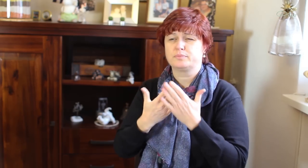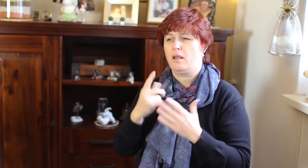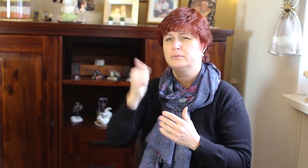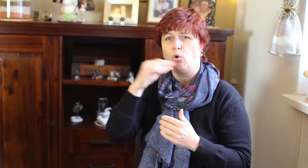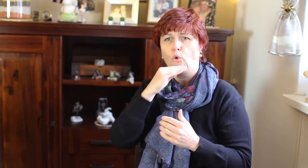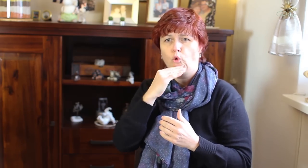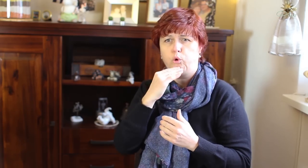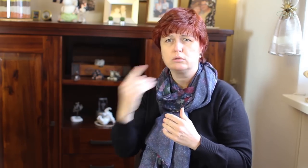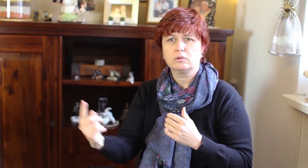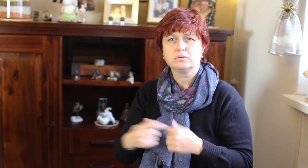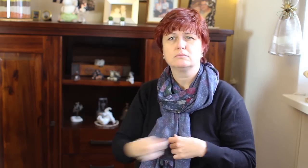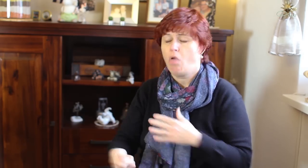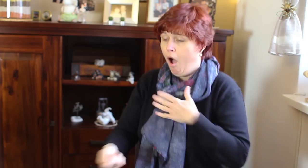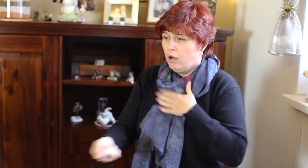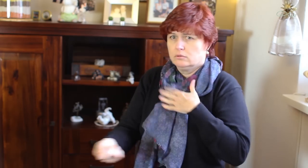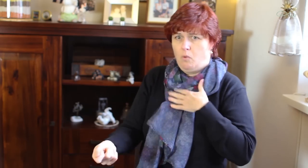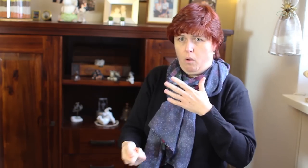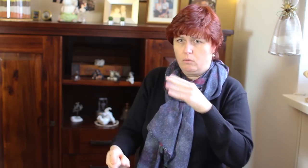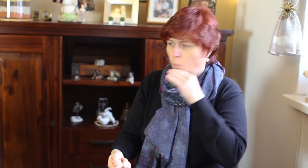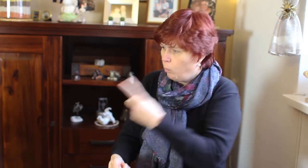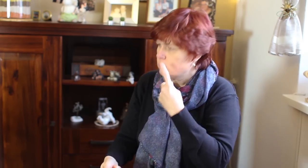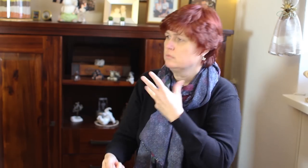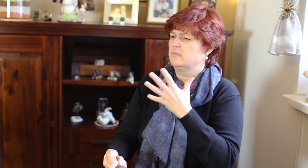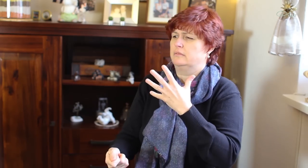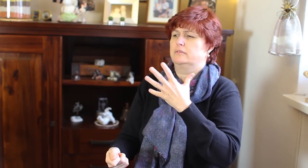Da kommen zum Beispiel Hunde an den Stock und ich erschrecke mich sehr. Dann kommen manchmal Hörende und sprechen mit mir, aber ich verstehe sie nicht.